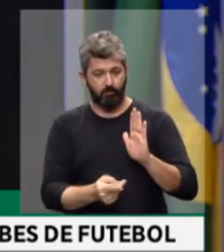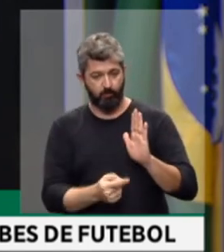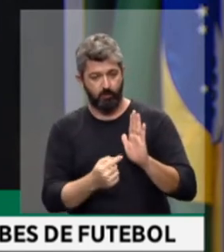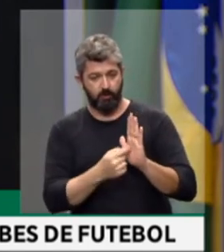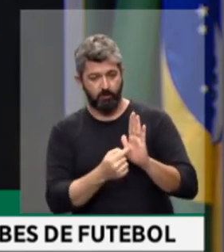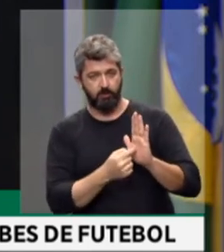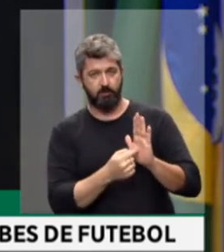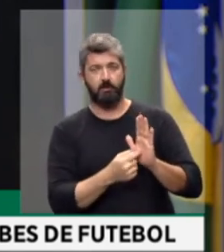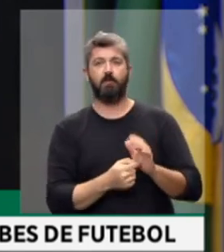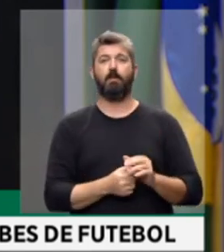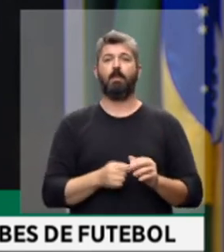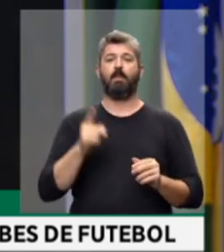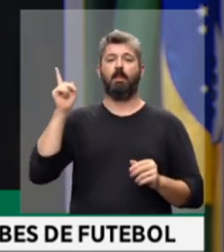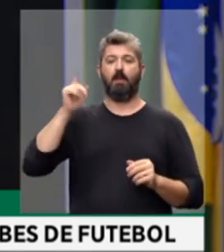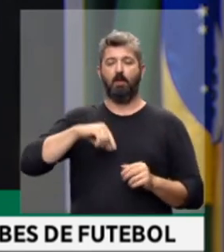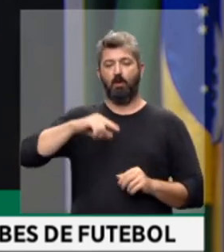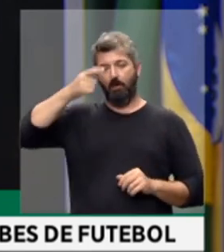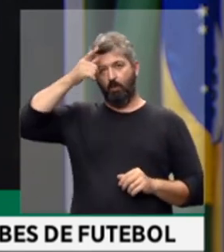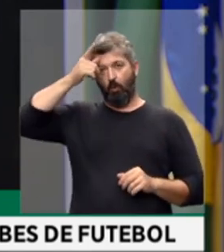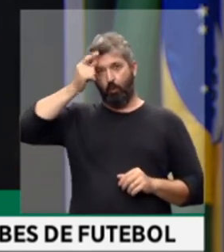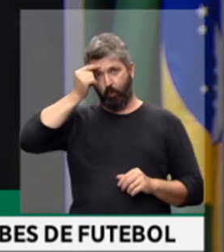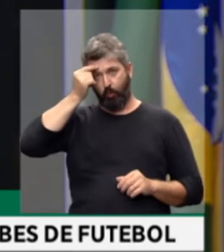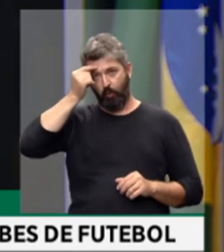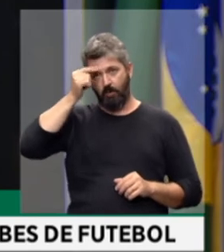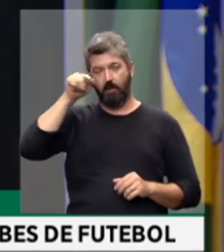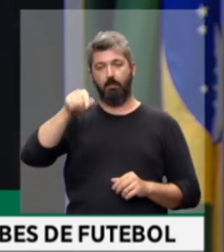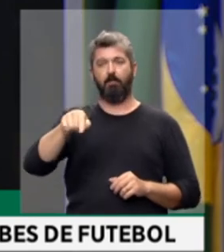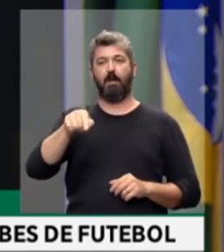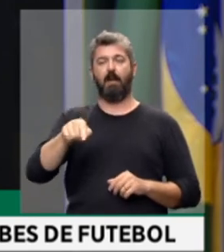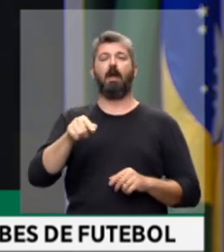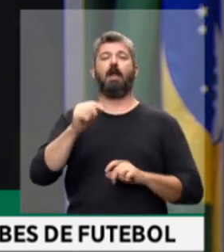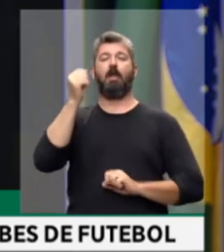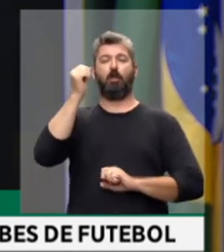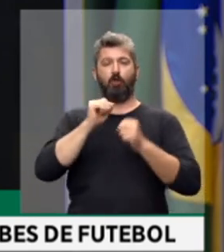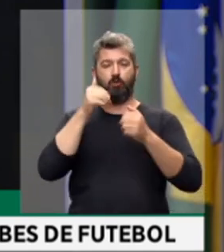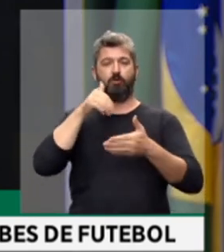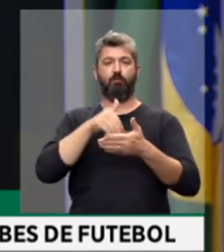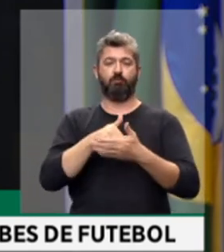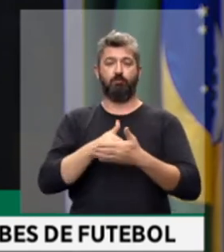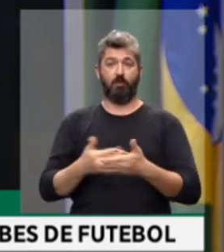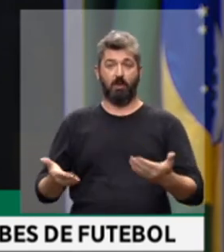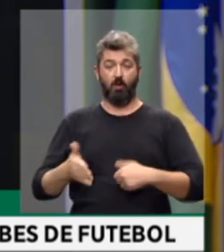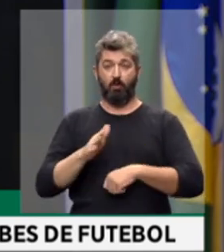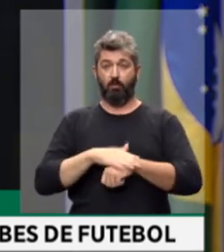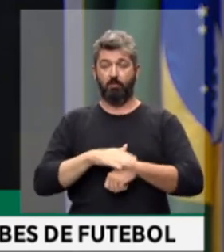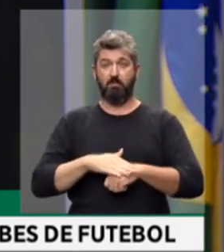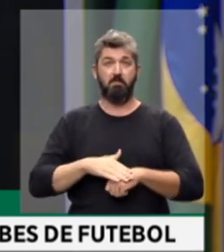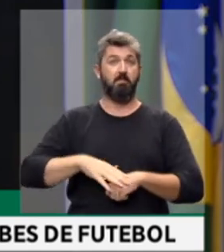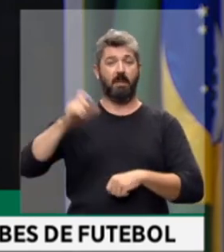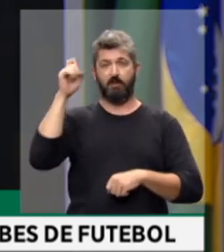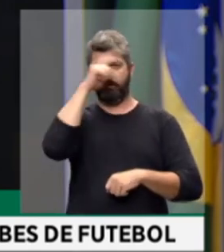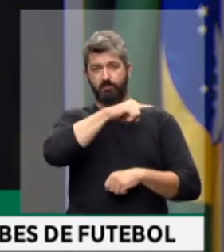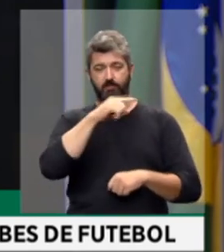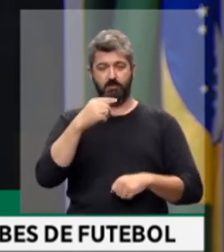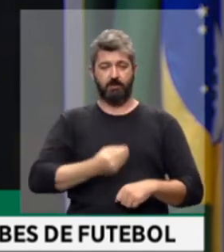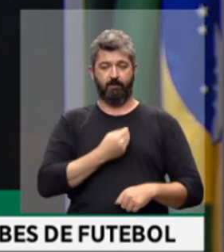FUTEBOL BRASILEIRO. VOSSAS EXCELÊNCIAS SABEM QUE ESSE PROJETO, ELE É UM ALENTO PARA ESSA INDÚSTRIA DO FUTEBOL QUE